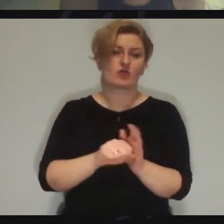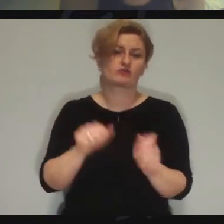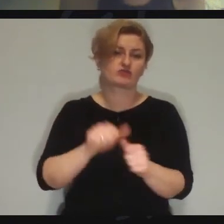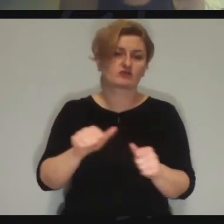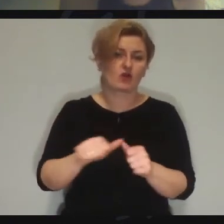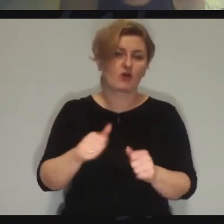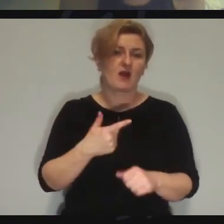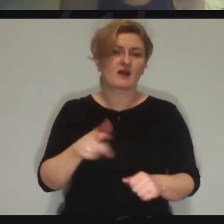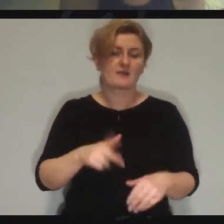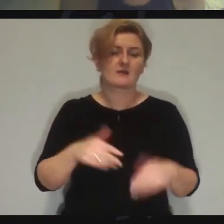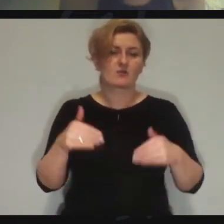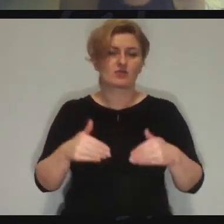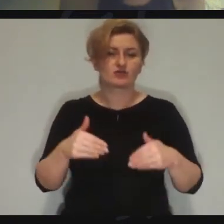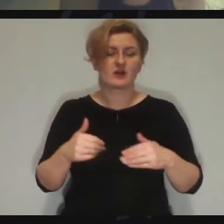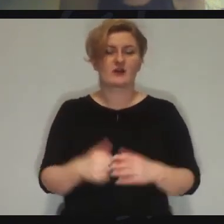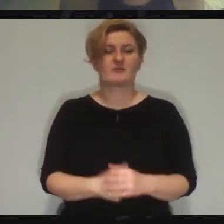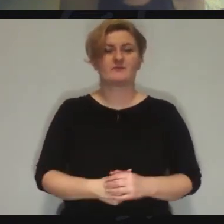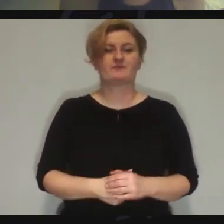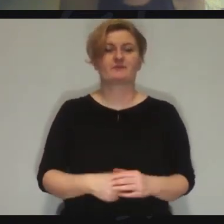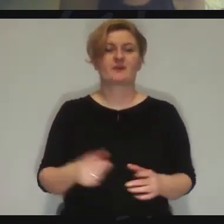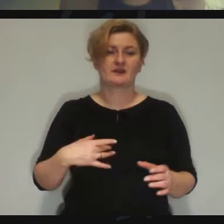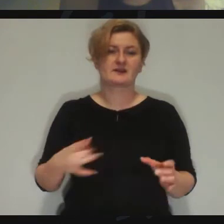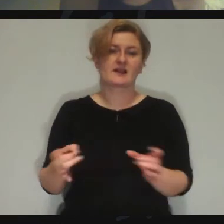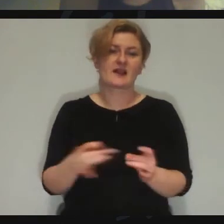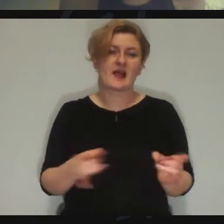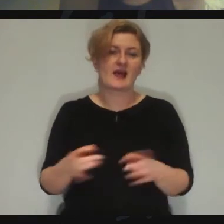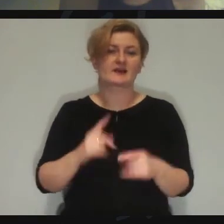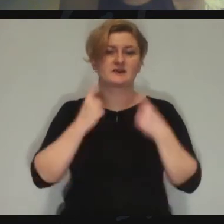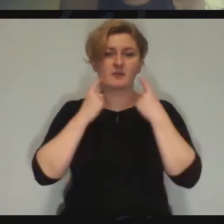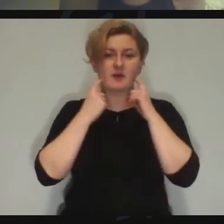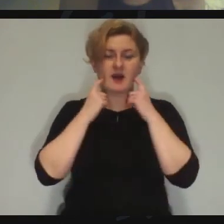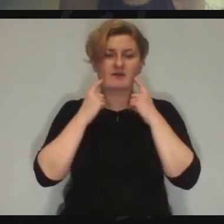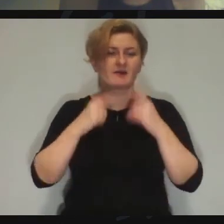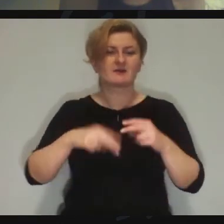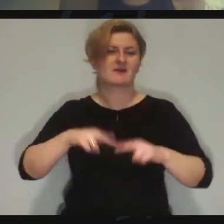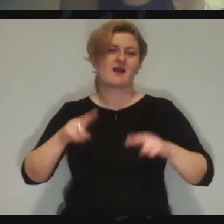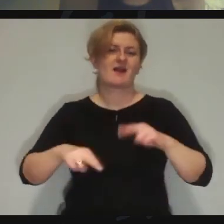więc też mamy zajęcia typowo z gier i zabaw. Jest to elastyczne.